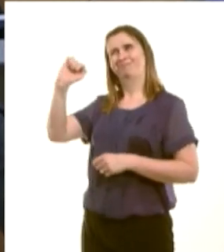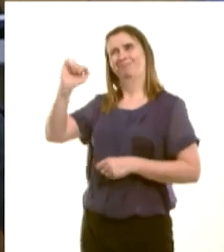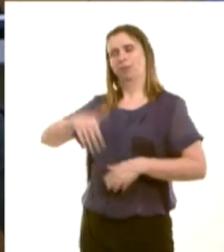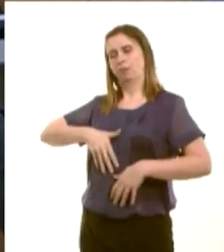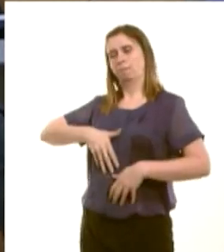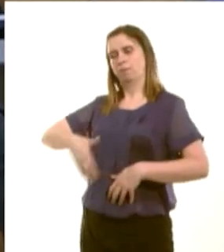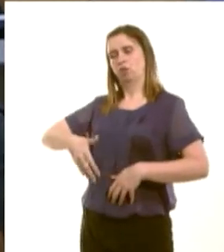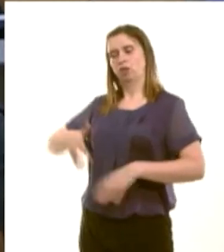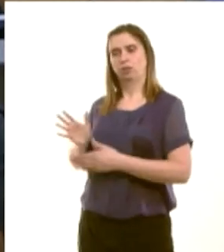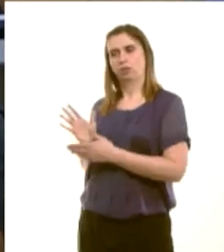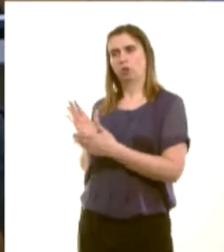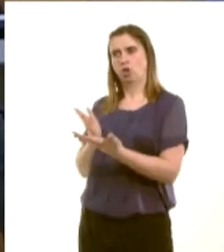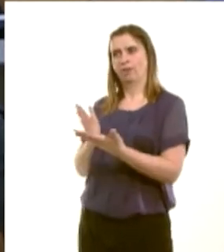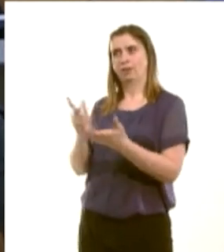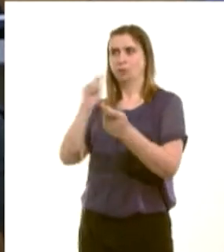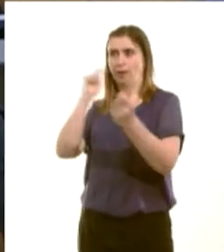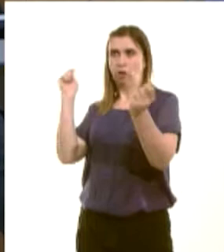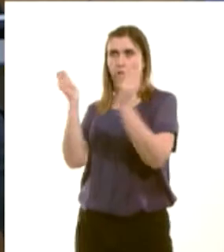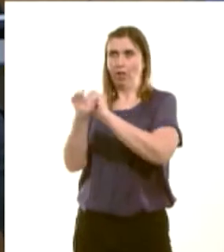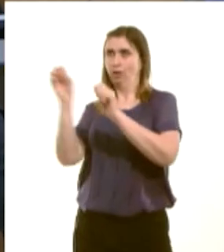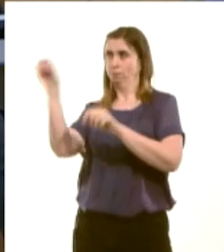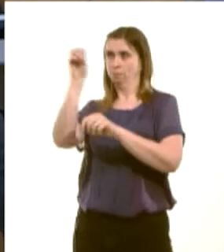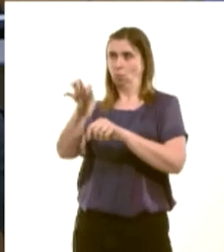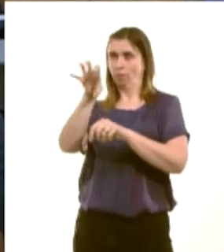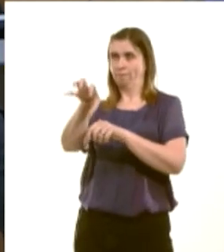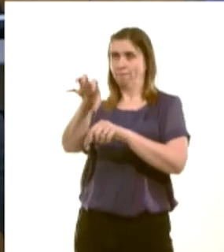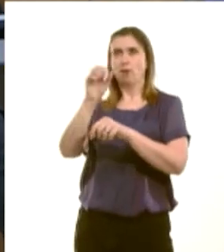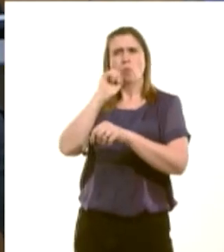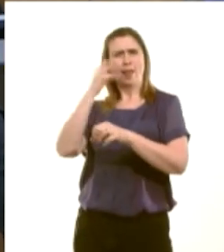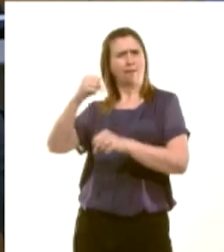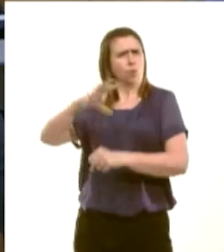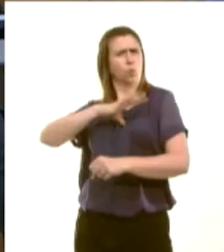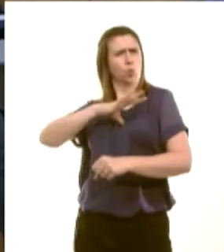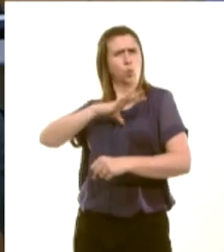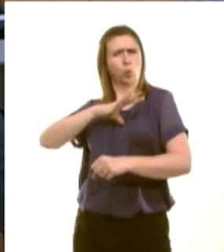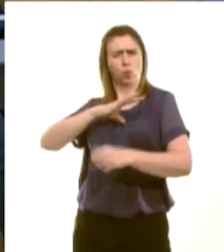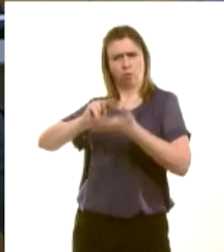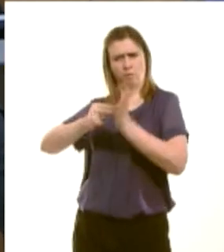yn cynnwys ësafety gatewayí er mwyn sicrhau bod pobl yn gwybod bod y drafnidiaeth yn mynd